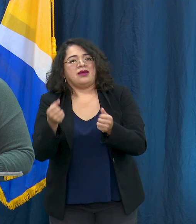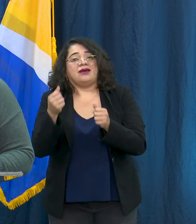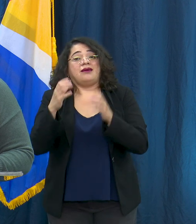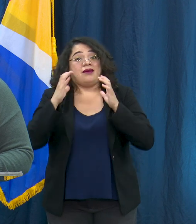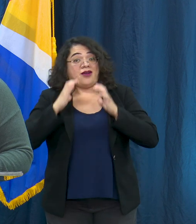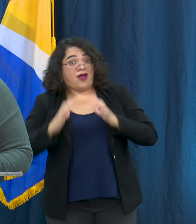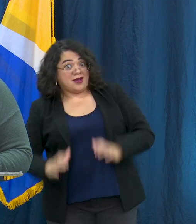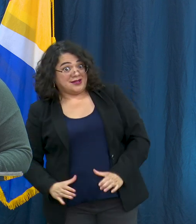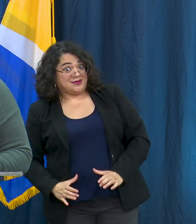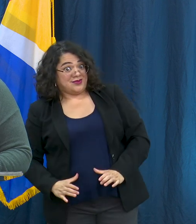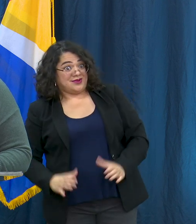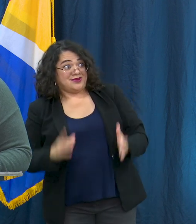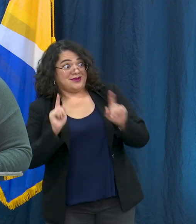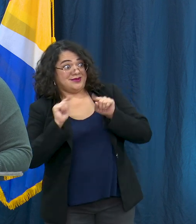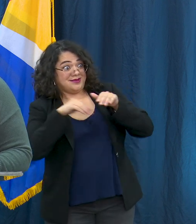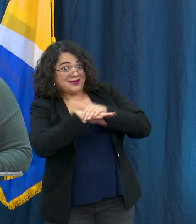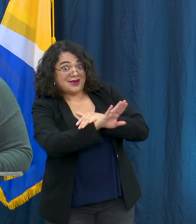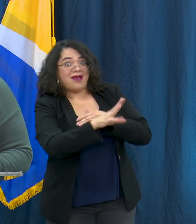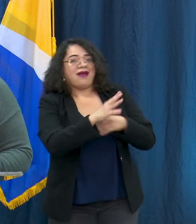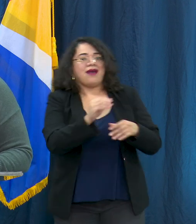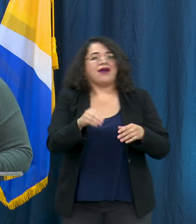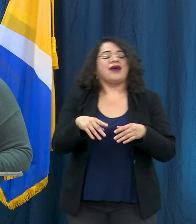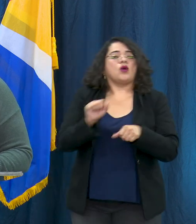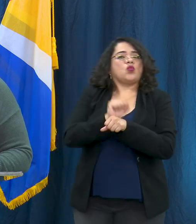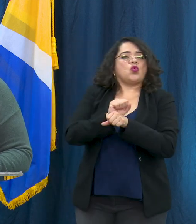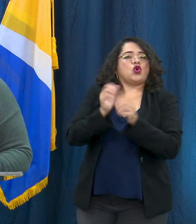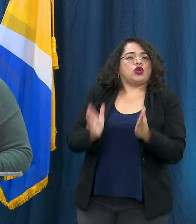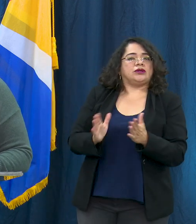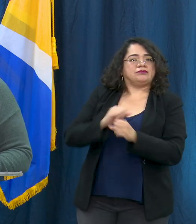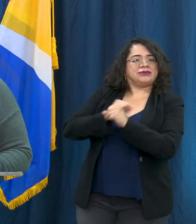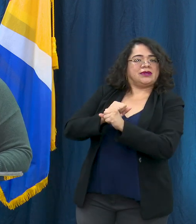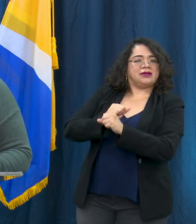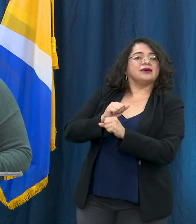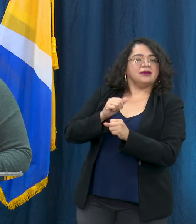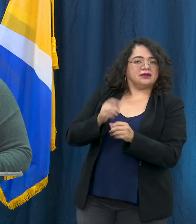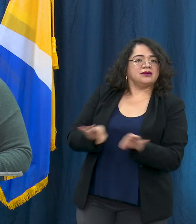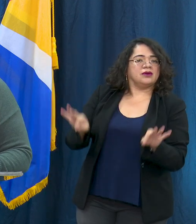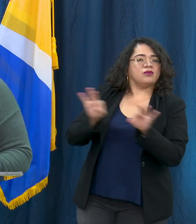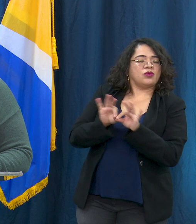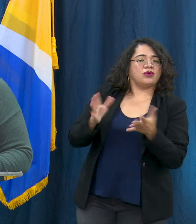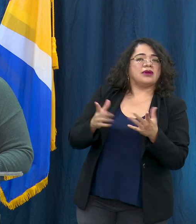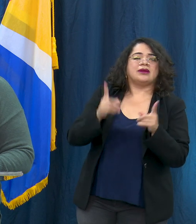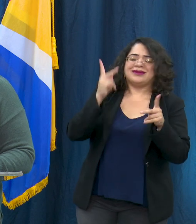público en para mantener a las personas al menos de espías de distancia